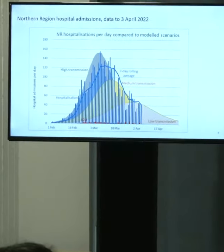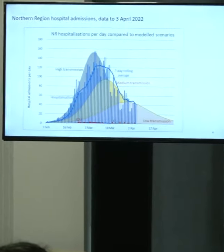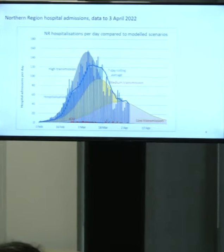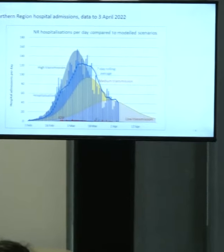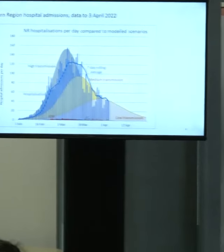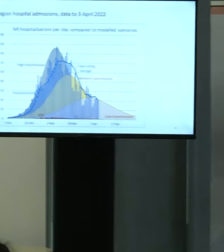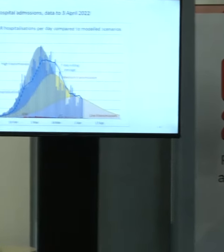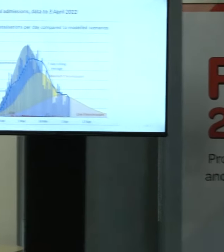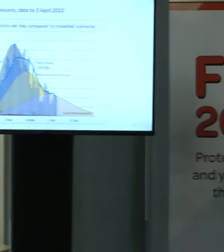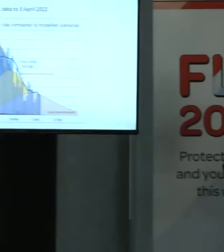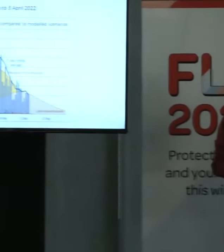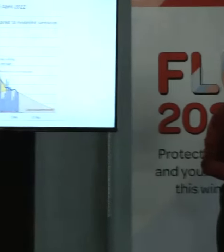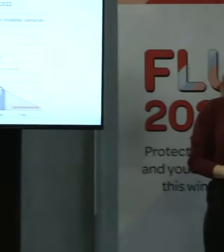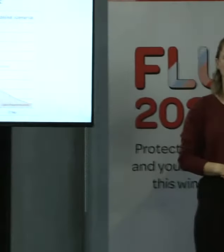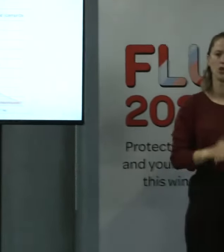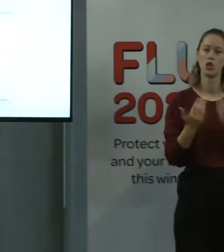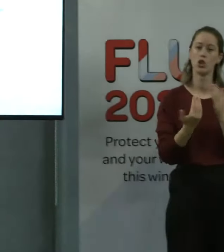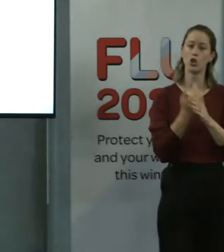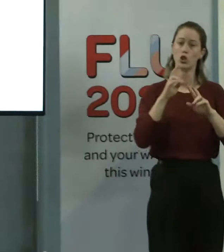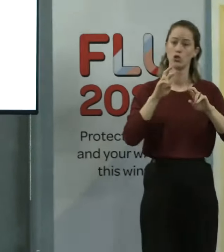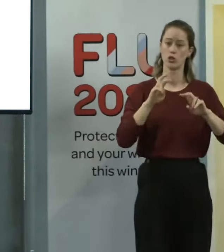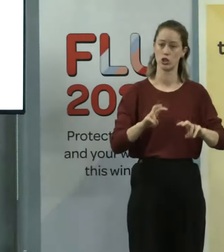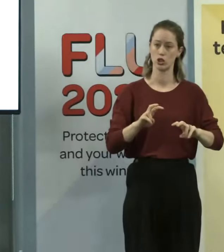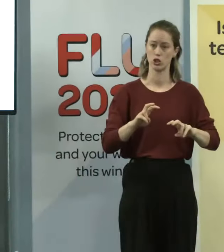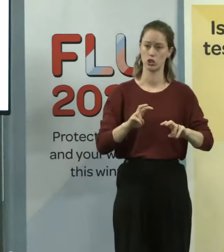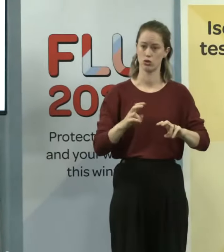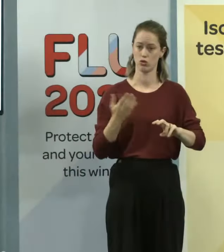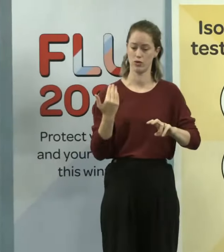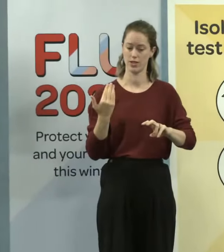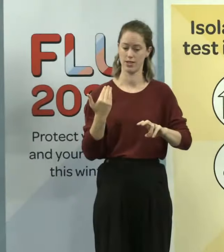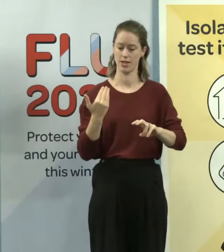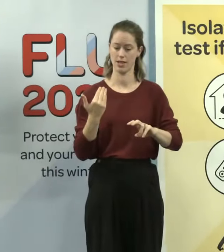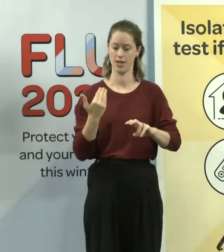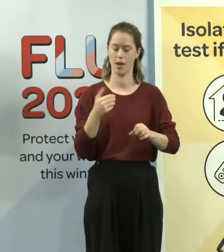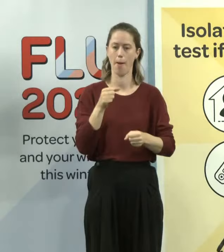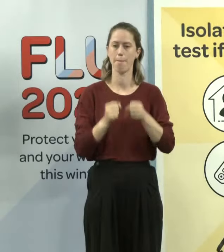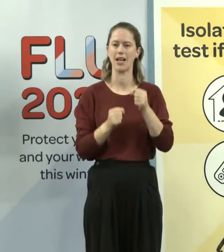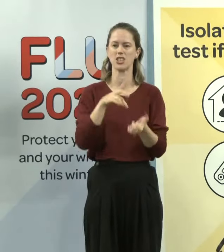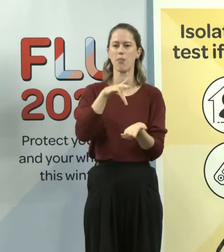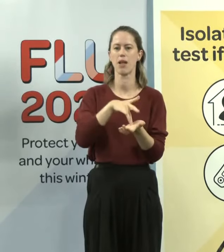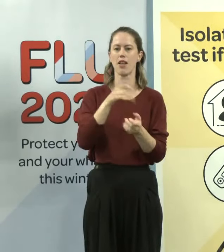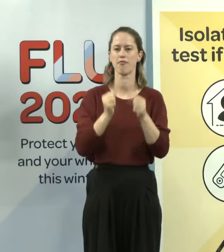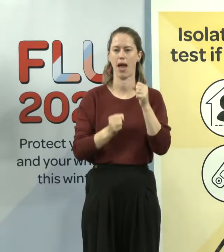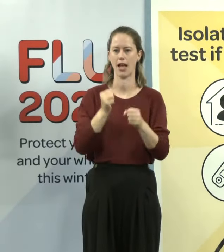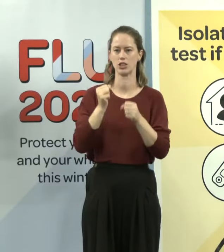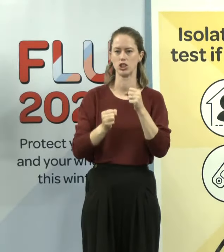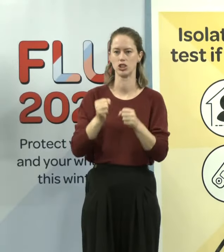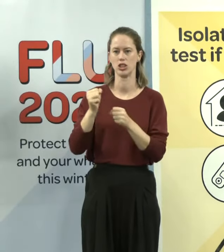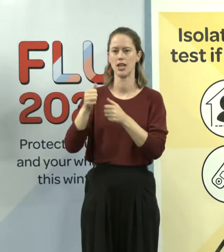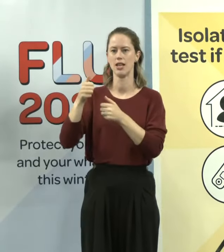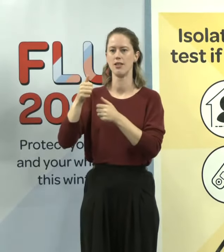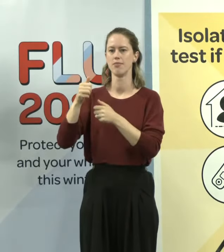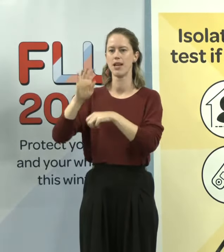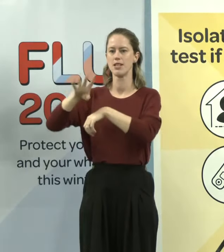tata i te hhipera ia r me --